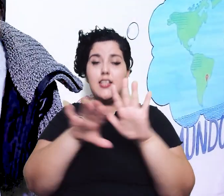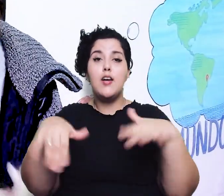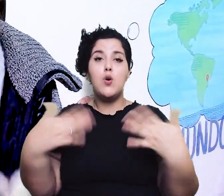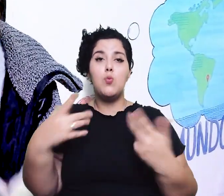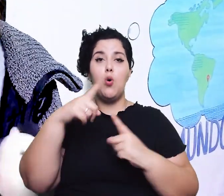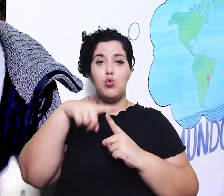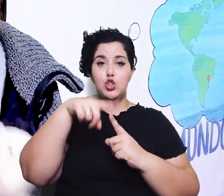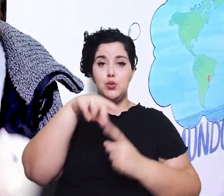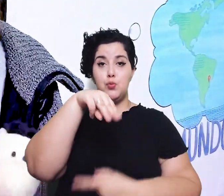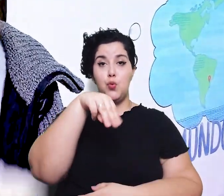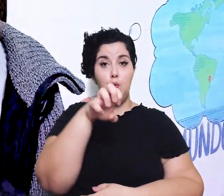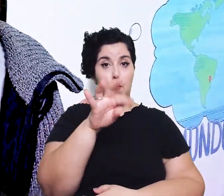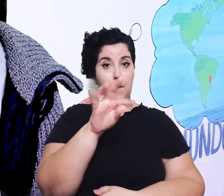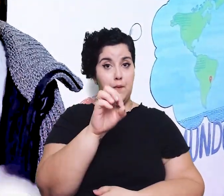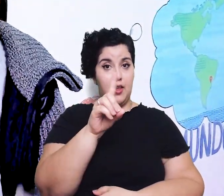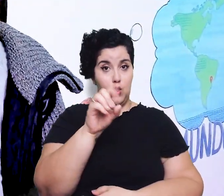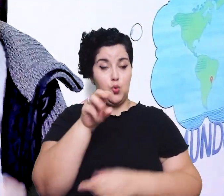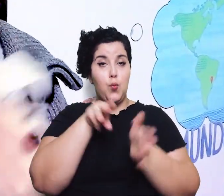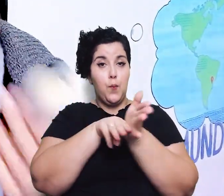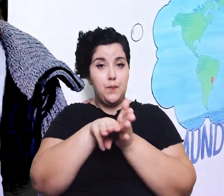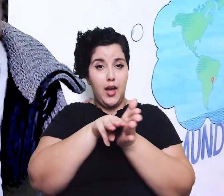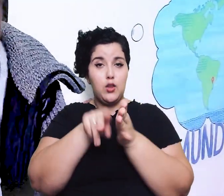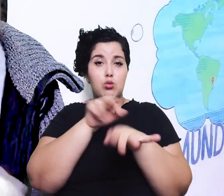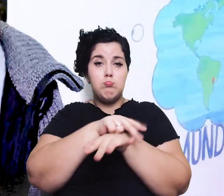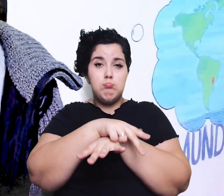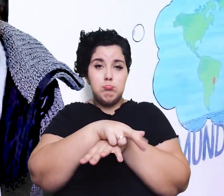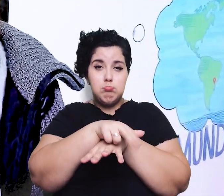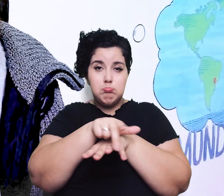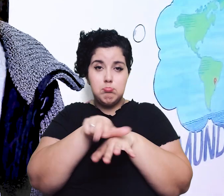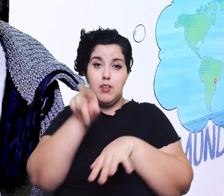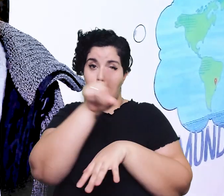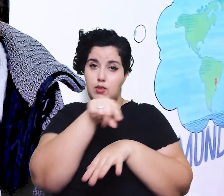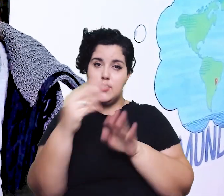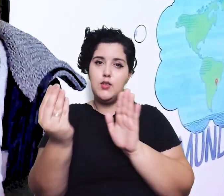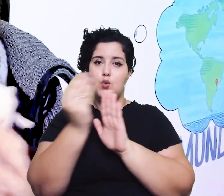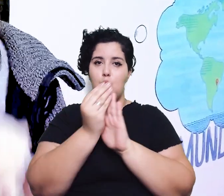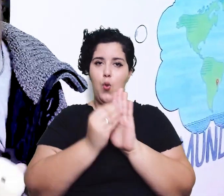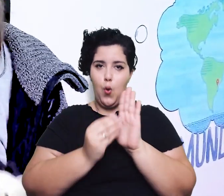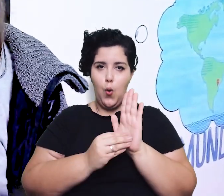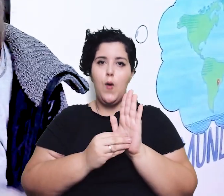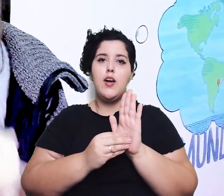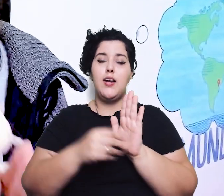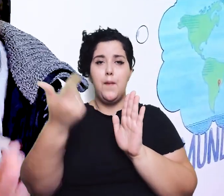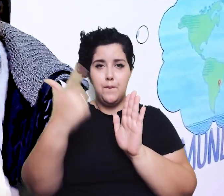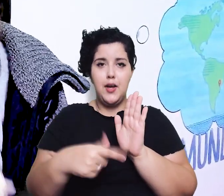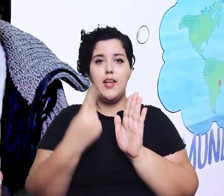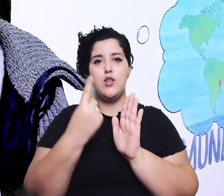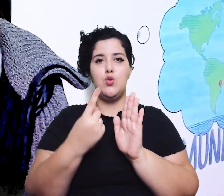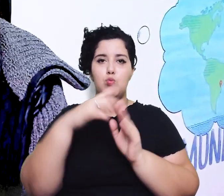listas que tem no site porque lá também tem outros métodos que você pode aplicar. Então aplica lá mais, pelo menos mais